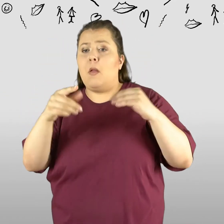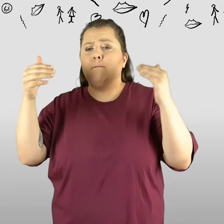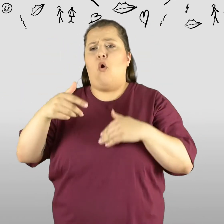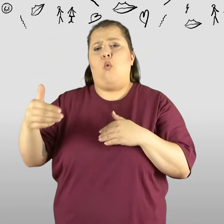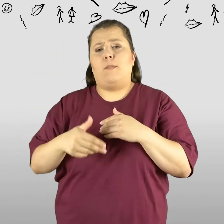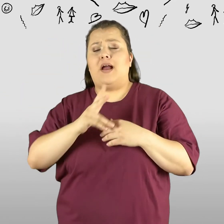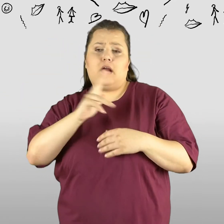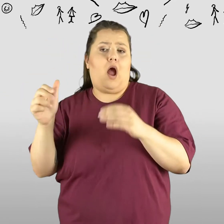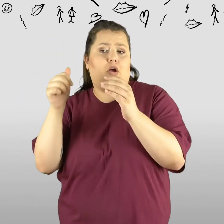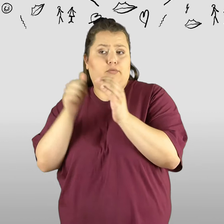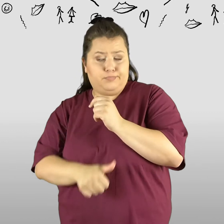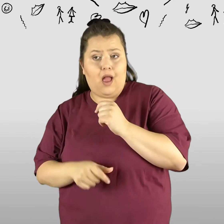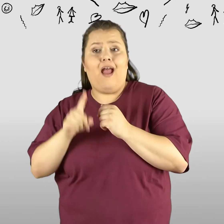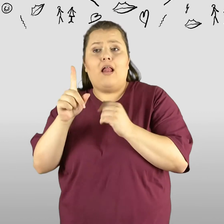Można obmywać się także po każdym wypróżnieniu.